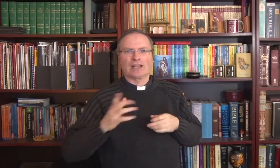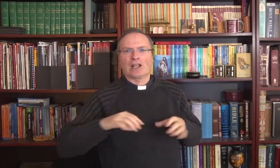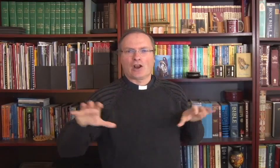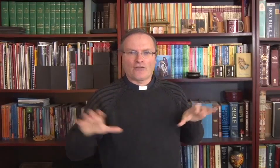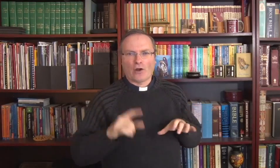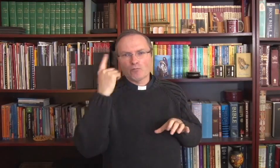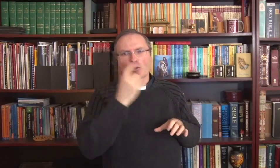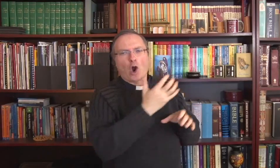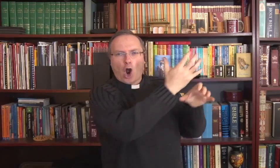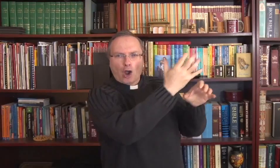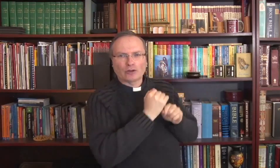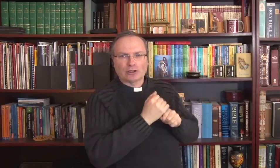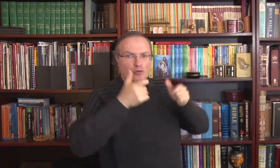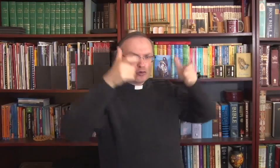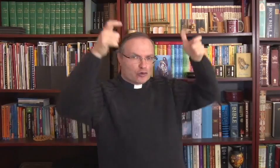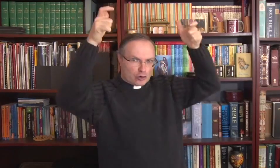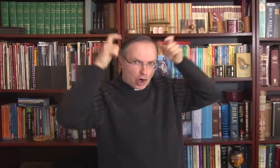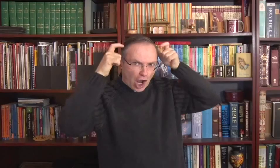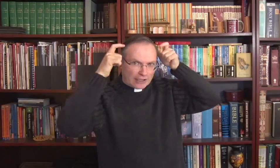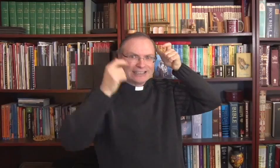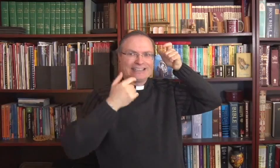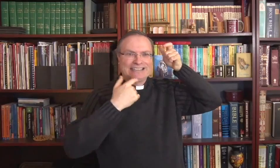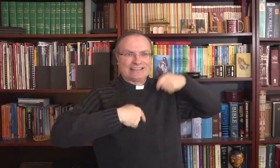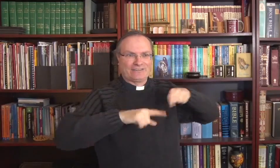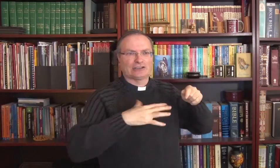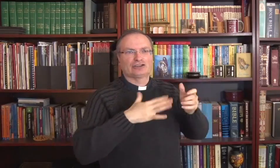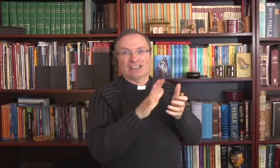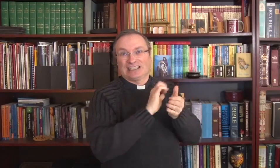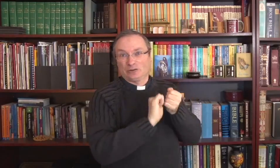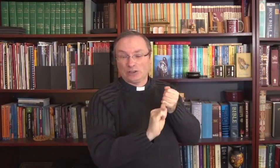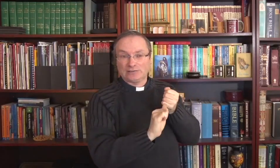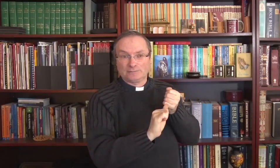et ils le font pour obtenir une couronne qui va se détruire;